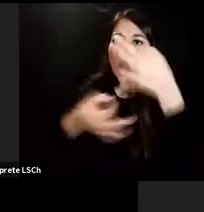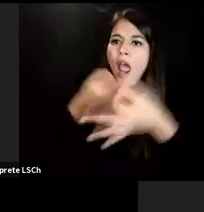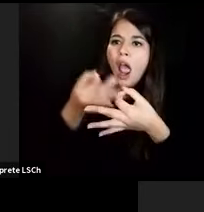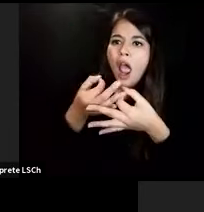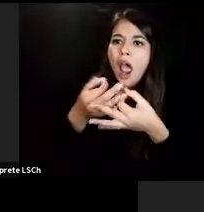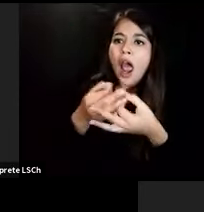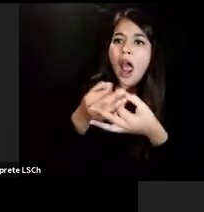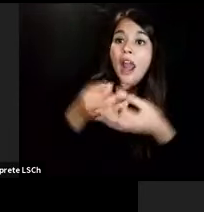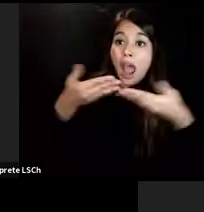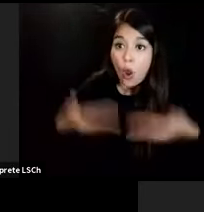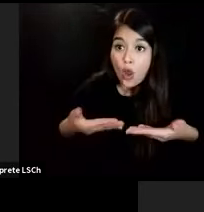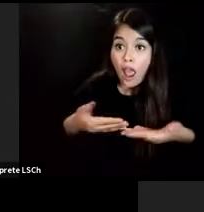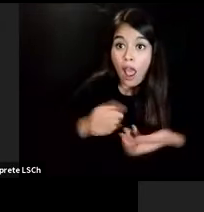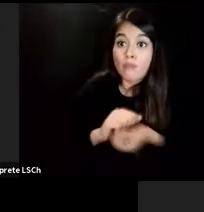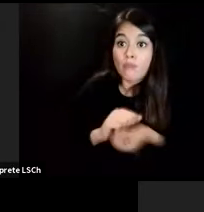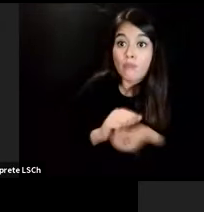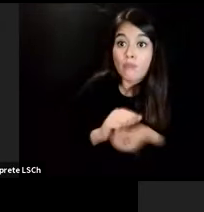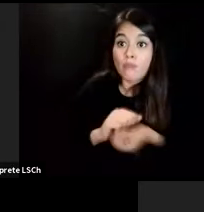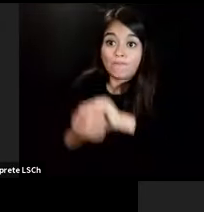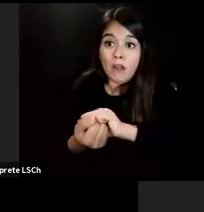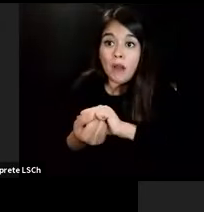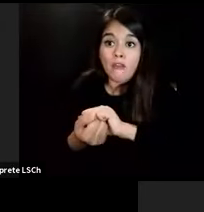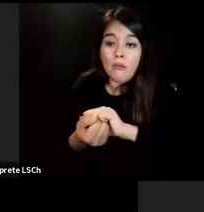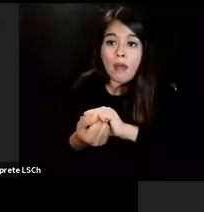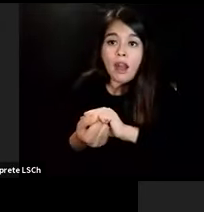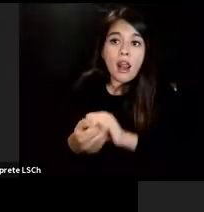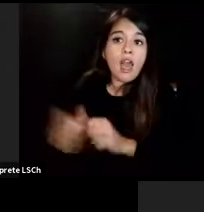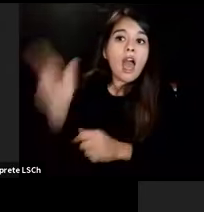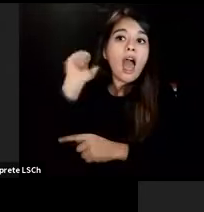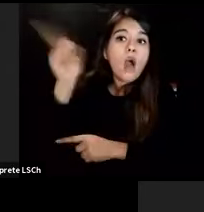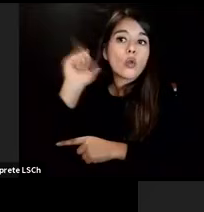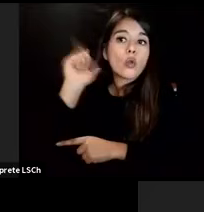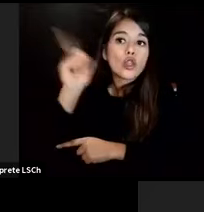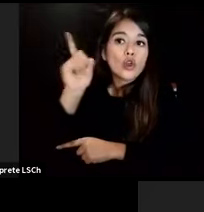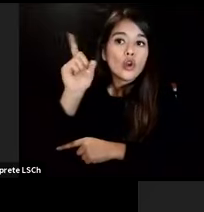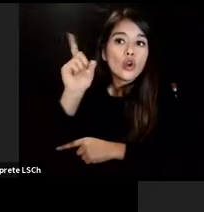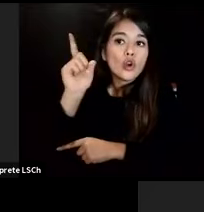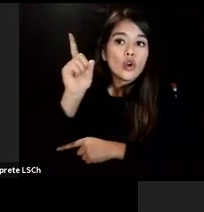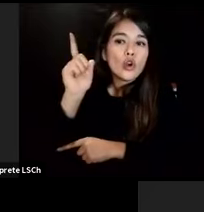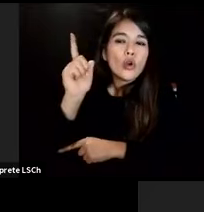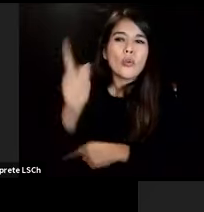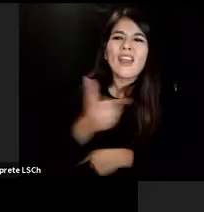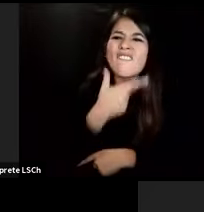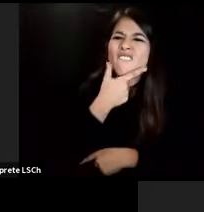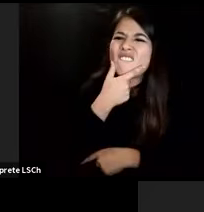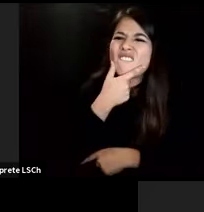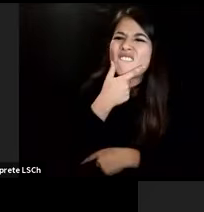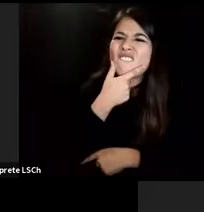Porque una cosa que pasa con los audiolibros es que es muy fácil encontrar literatura más clásica, es